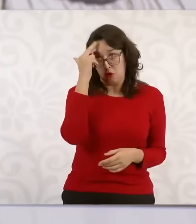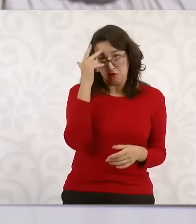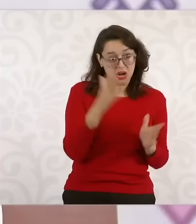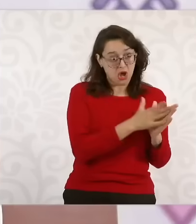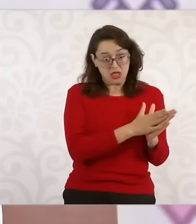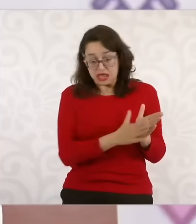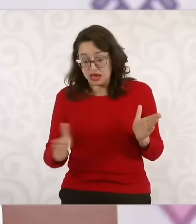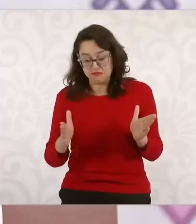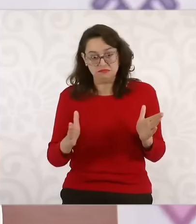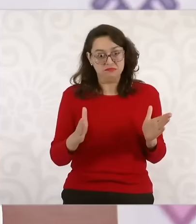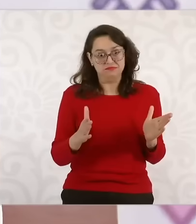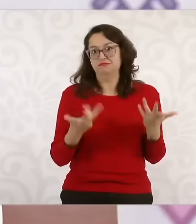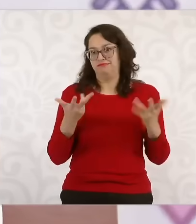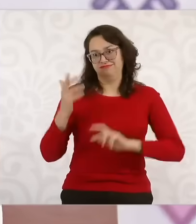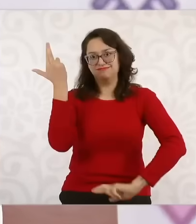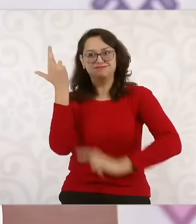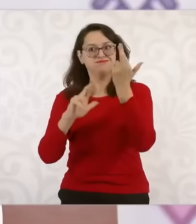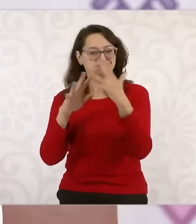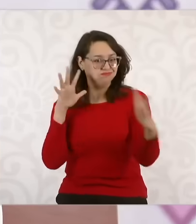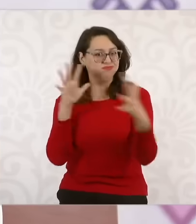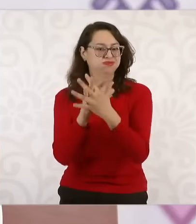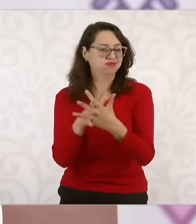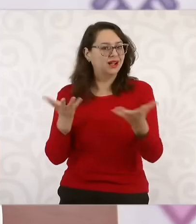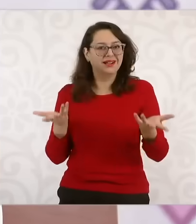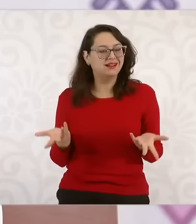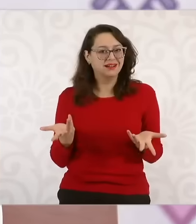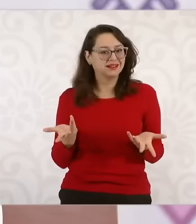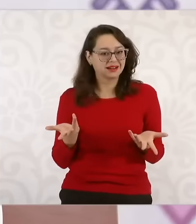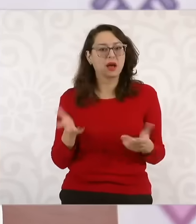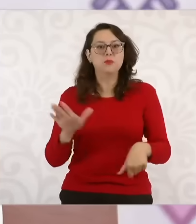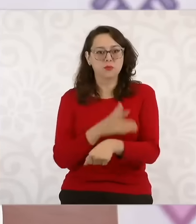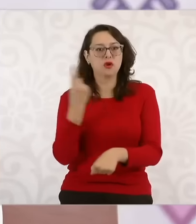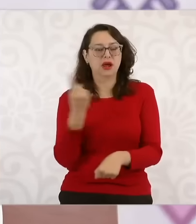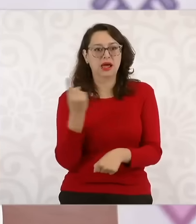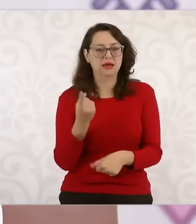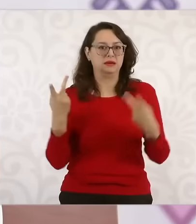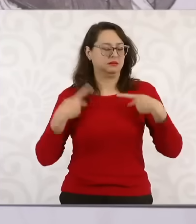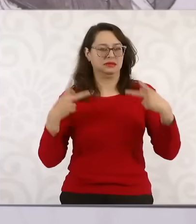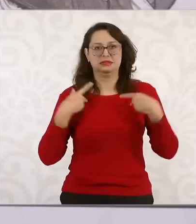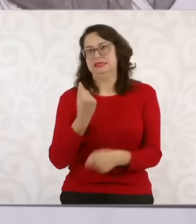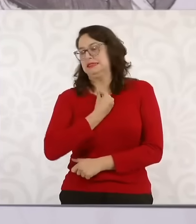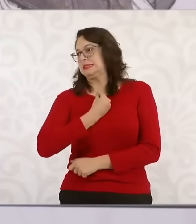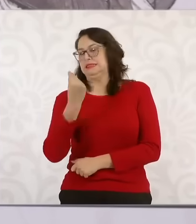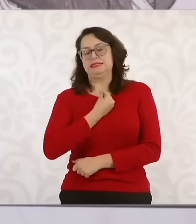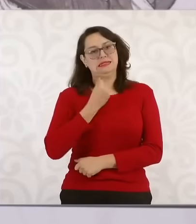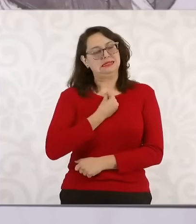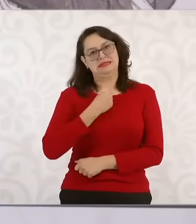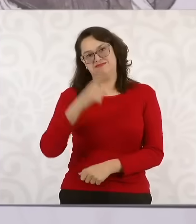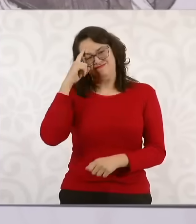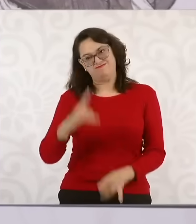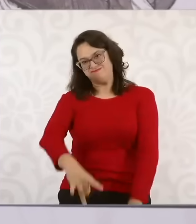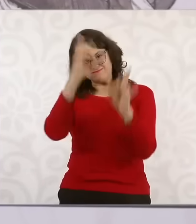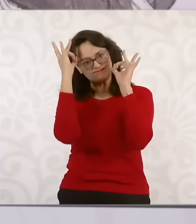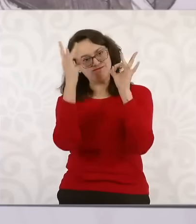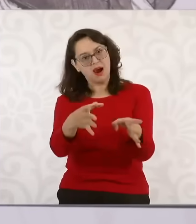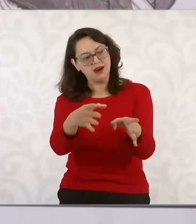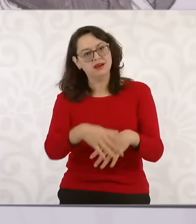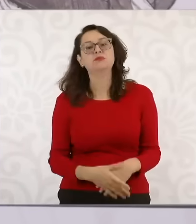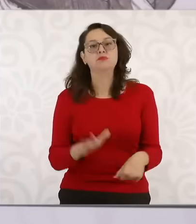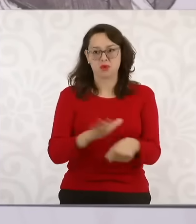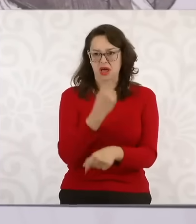en nuestro país, la Revolución Mexicana, producto de la represión, del exterminio incluso de pueblos